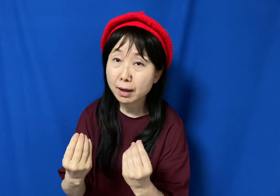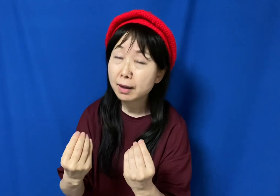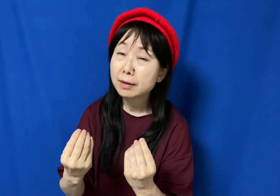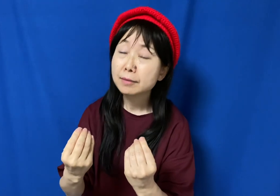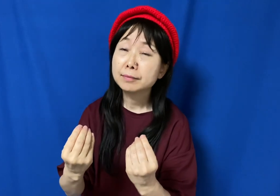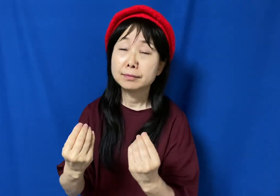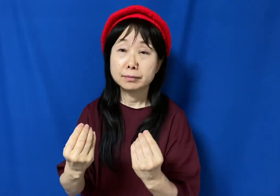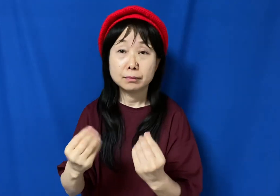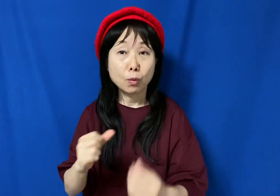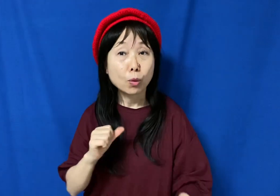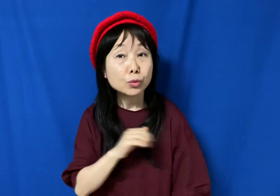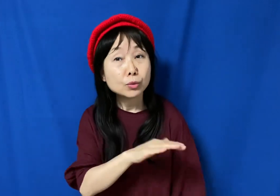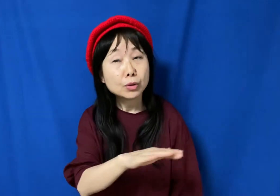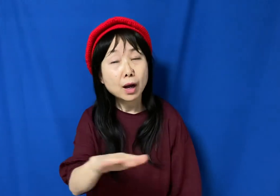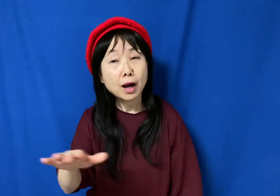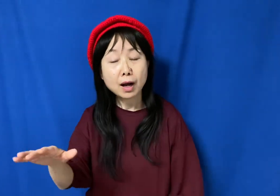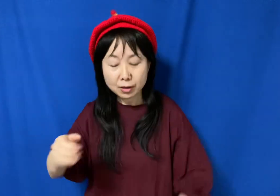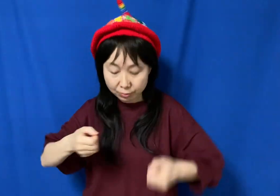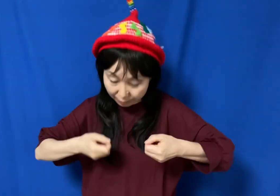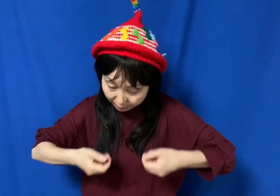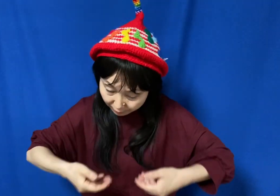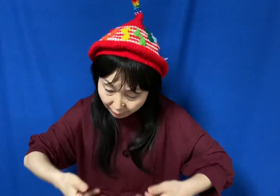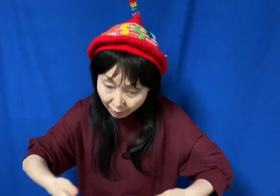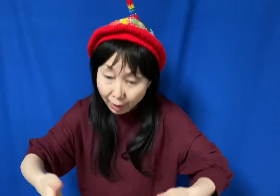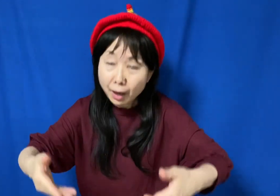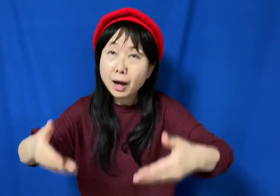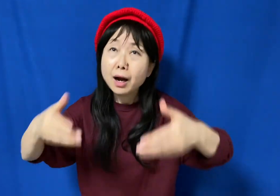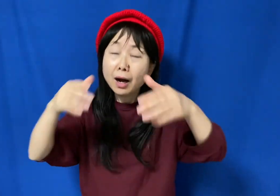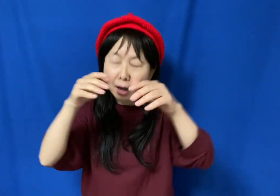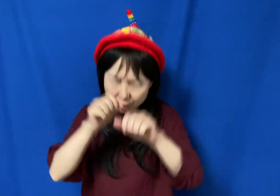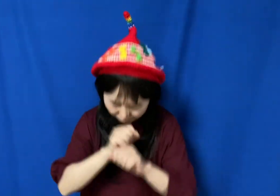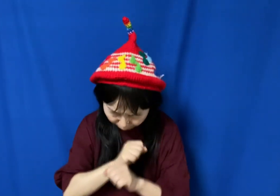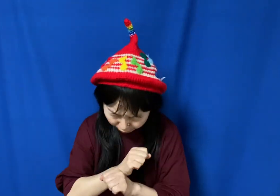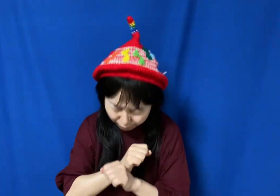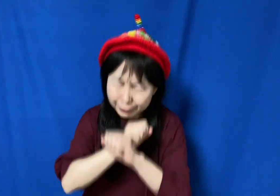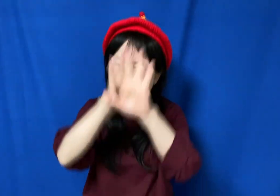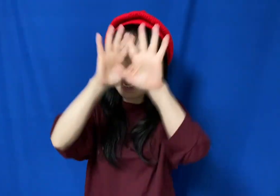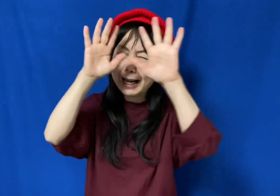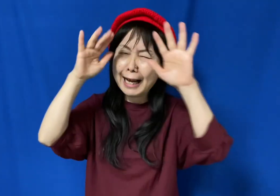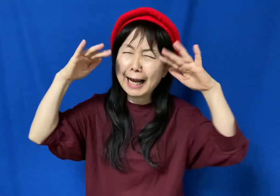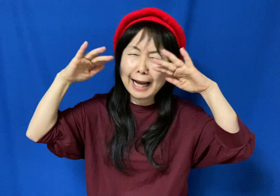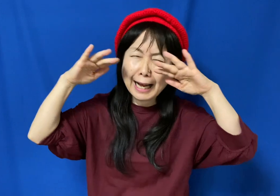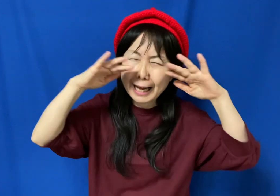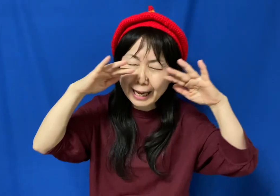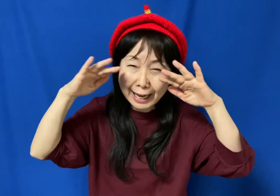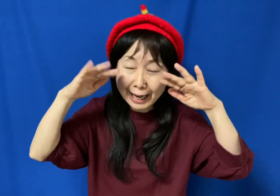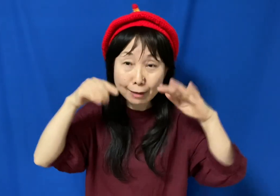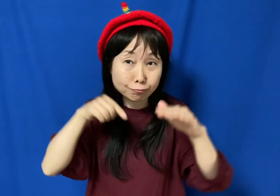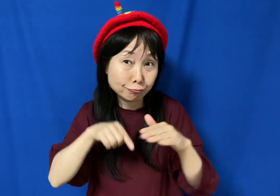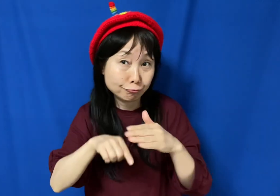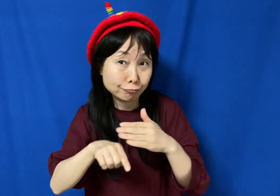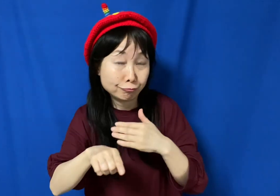僕ら 泣きながら生まれてきたのは（手話：生まれ・泣く・理由）